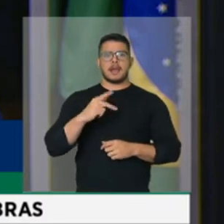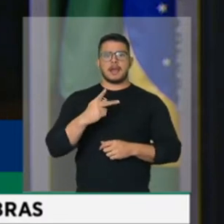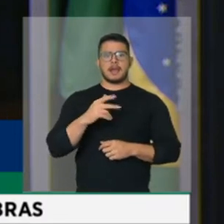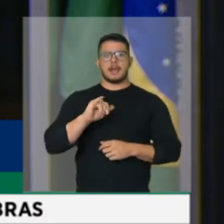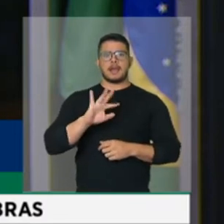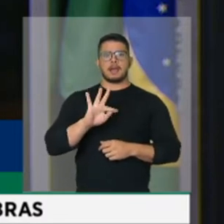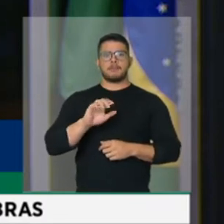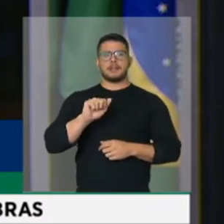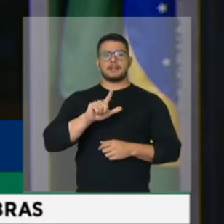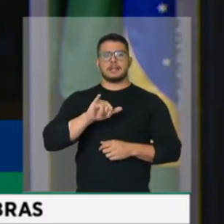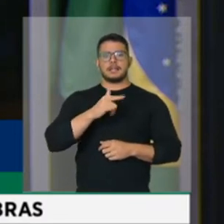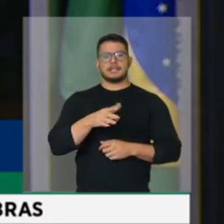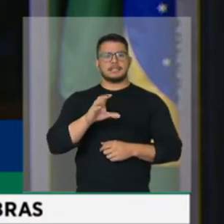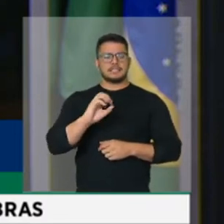CADA VEZ MENOR DA EMPRESA TANTO NA GERAÇÃO COMO NA